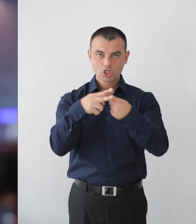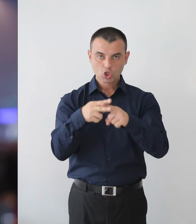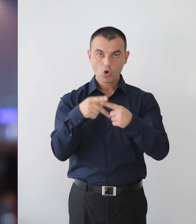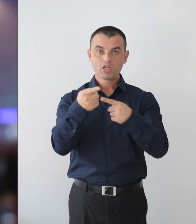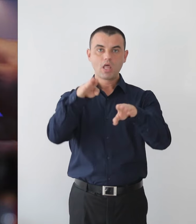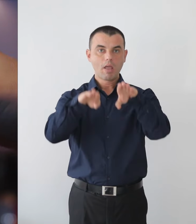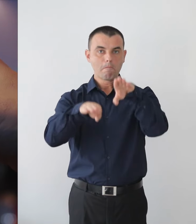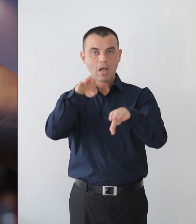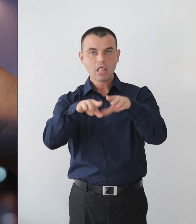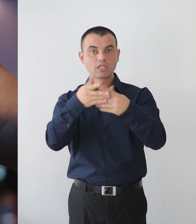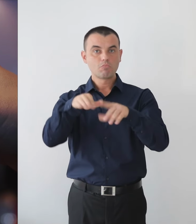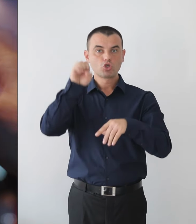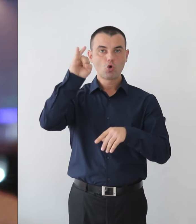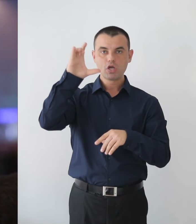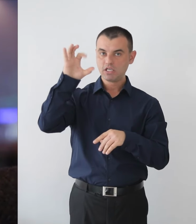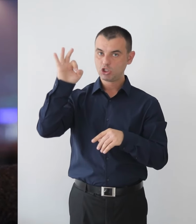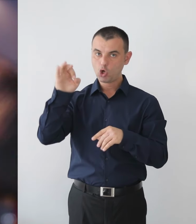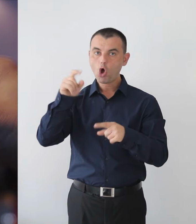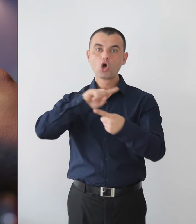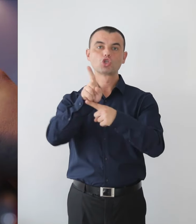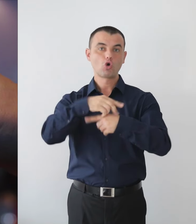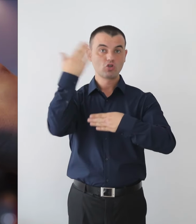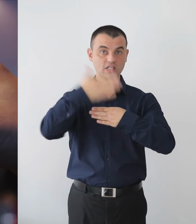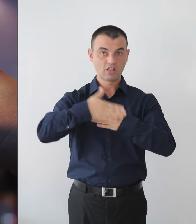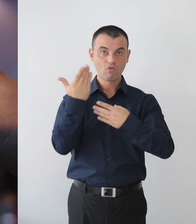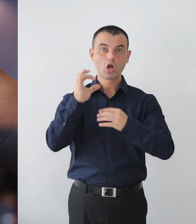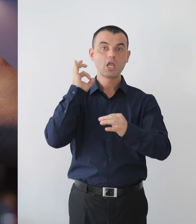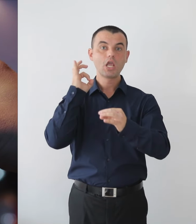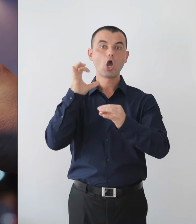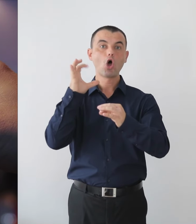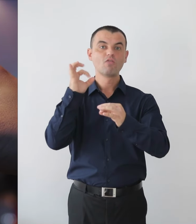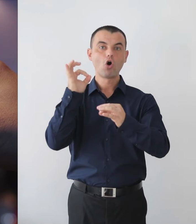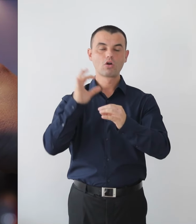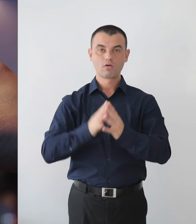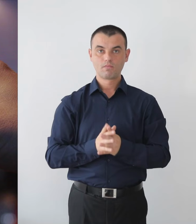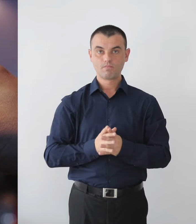За да имате правилна Експозицияе нужно ISO, скорост на затвора и бленда да бъдат в синхрон.